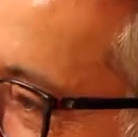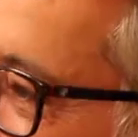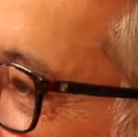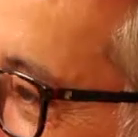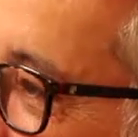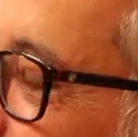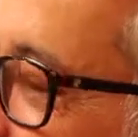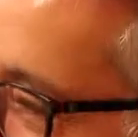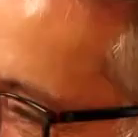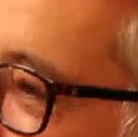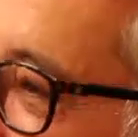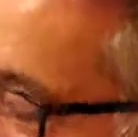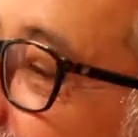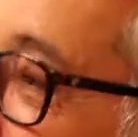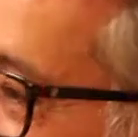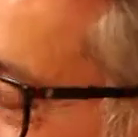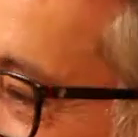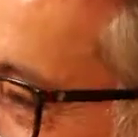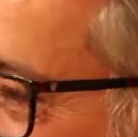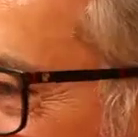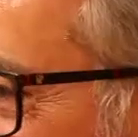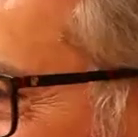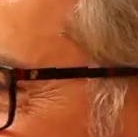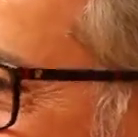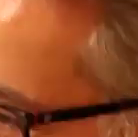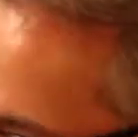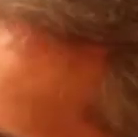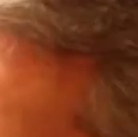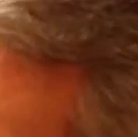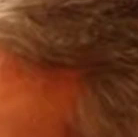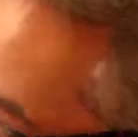Fue la ex-mujer quien lo denunció, es decir que